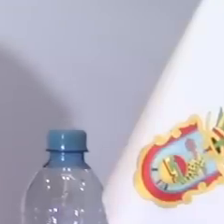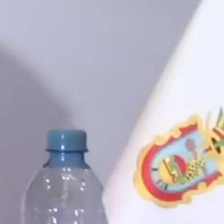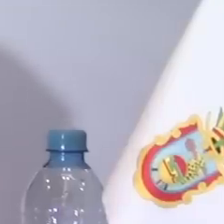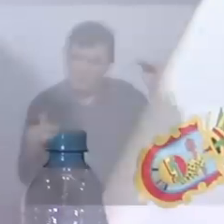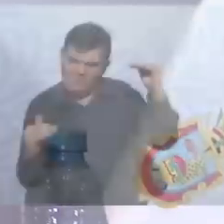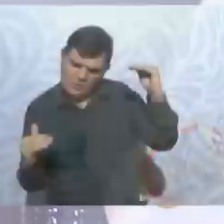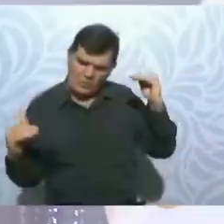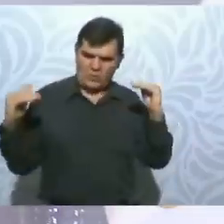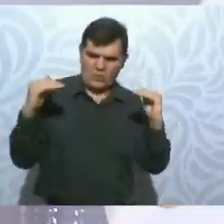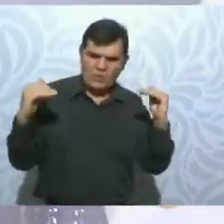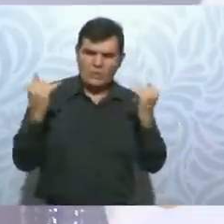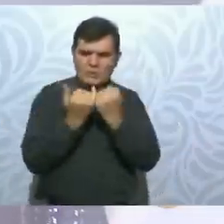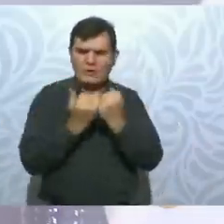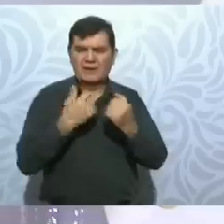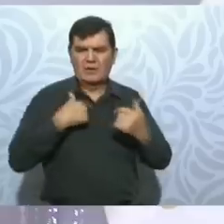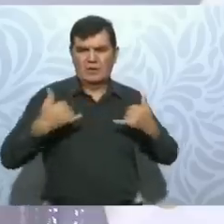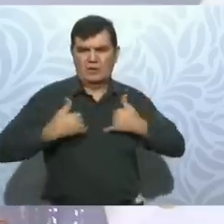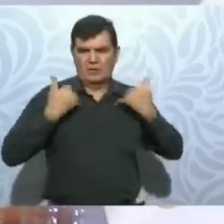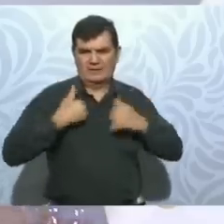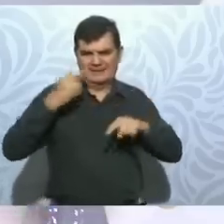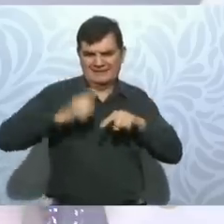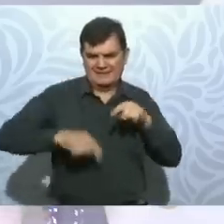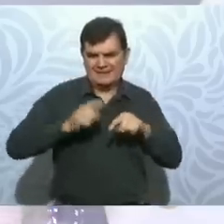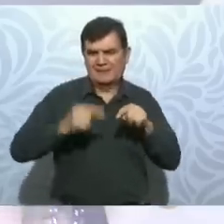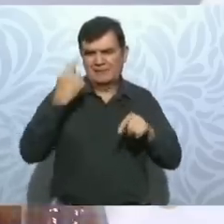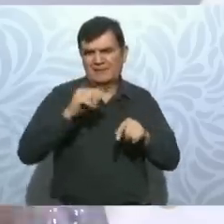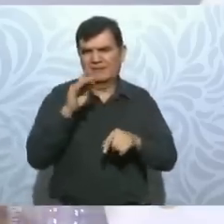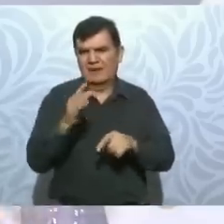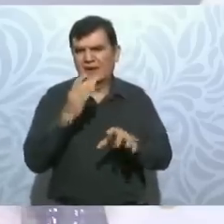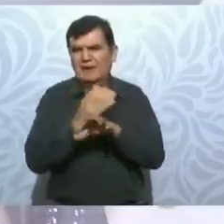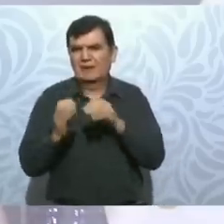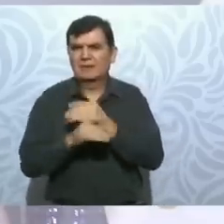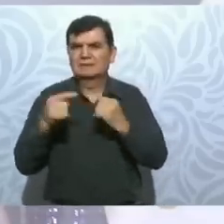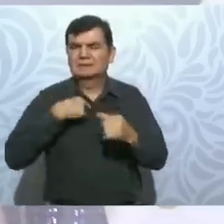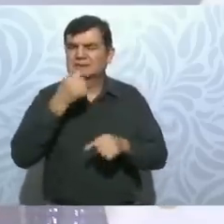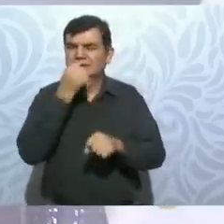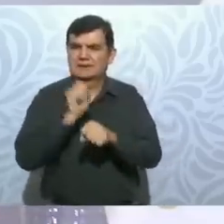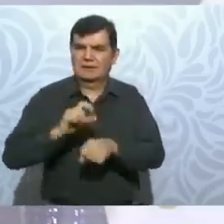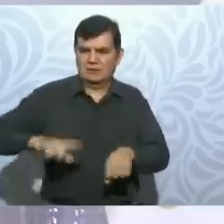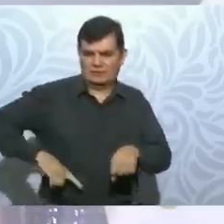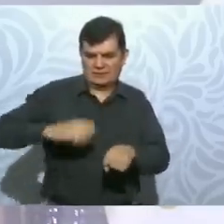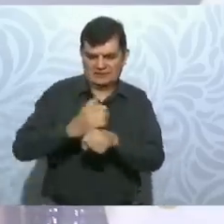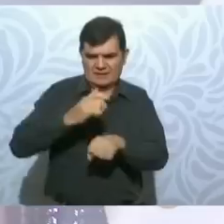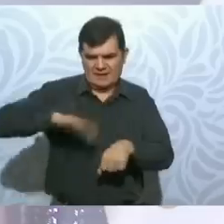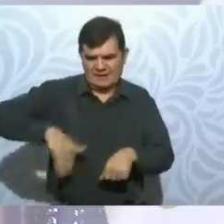a nuestros jóvenes de entornos delictivos como ya lo mencionó la secretaria de gobernación la